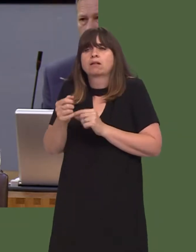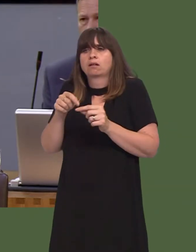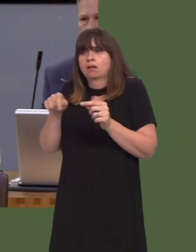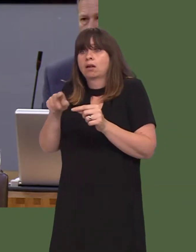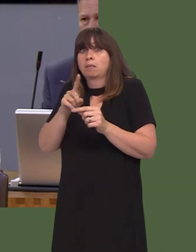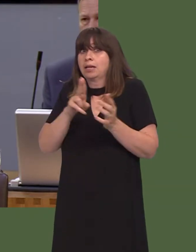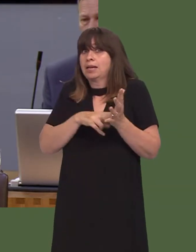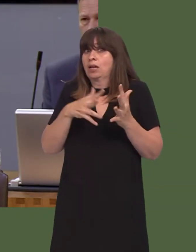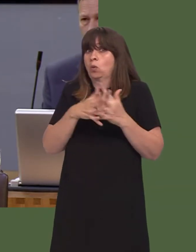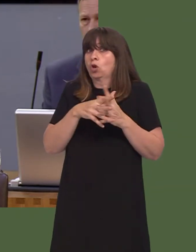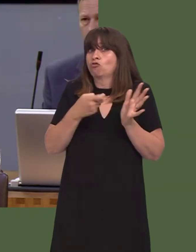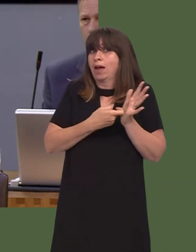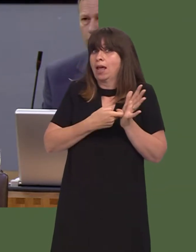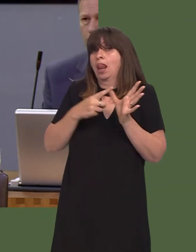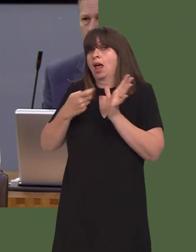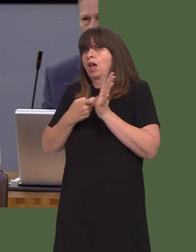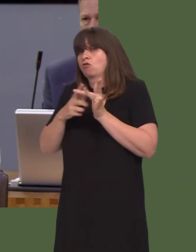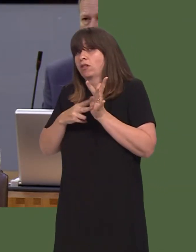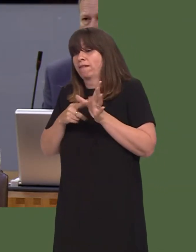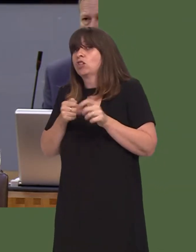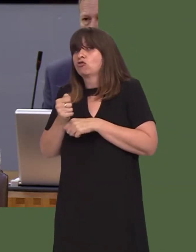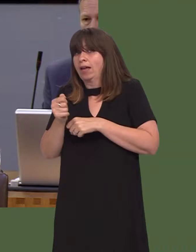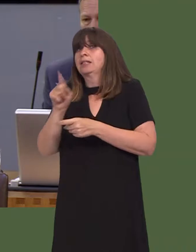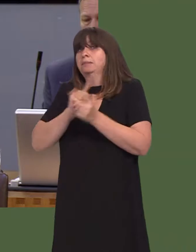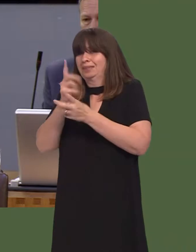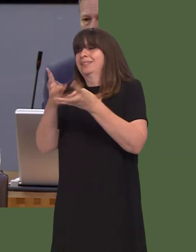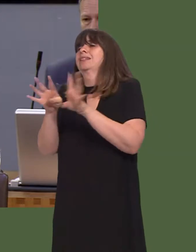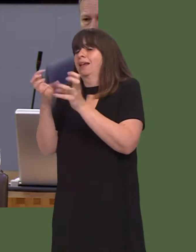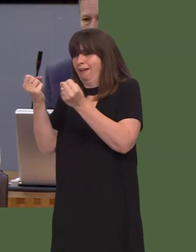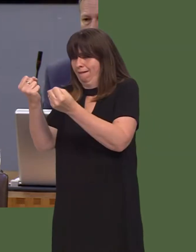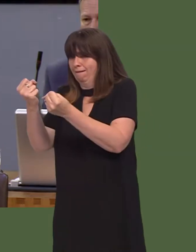fel Network Rail, Arriva Trains ac ati, ond i ystyried eich bod chiín gwario arian sylweddol,